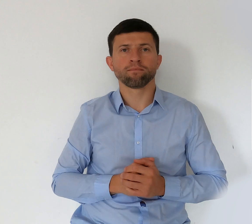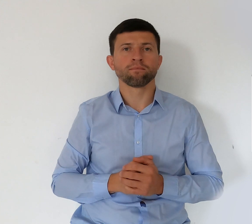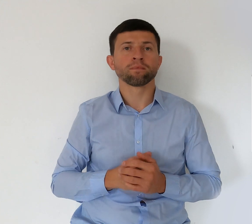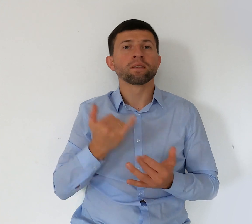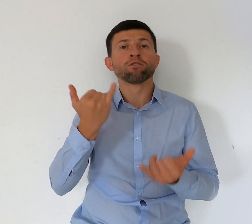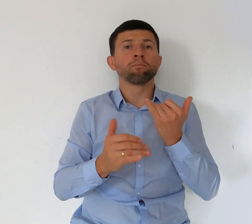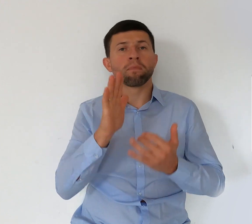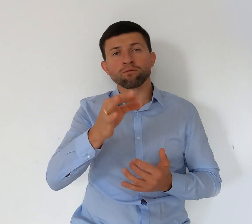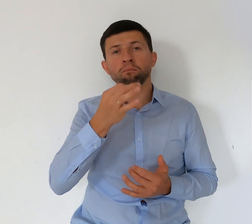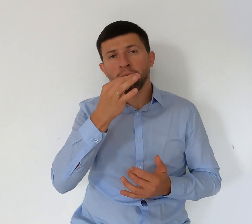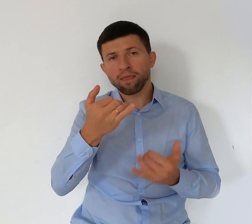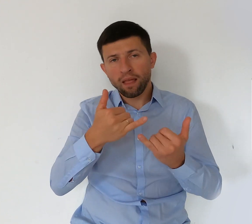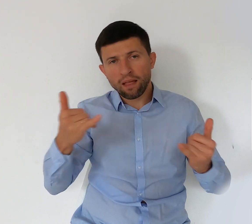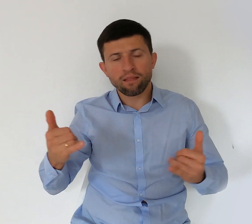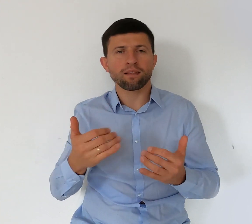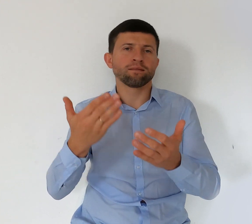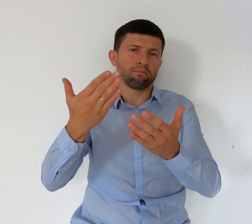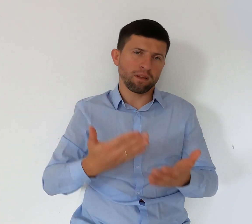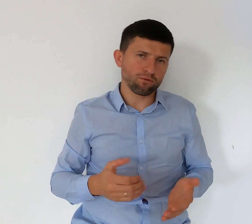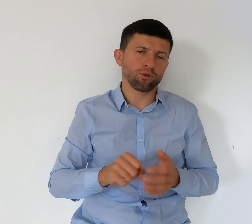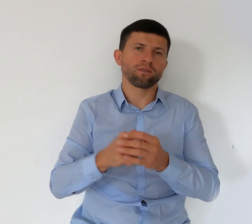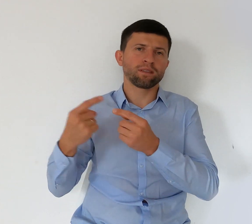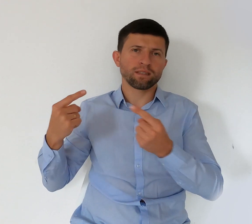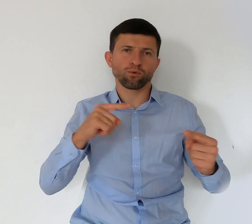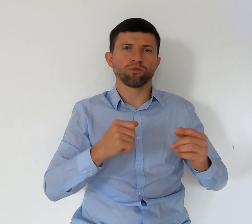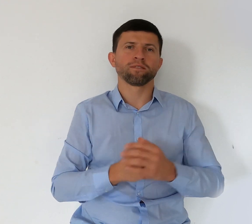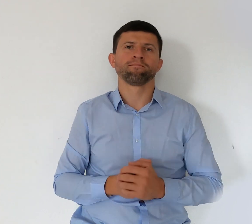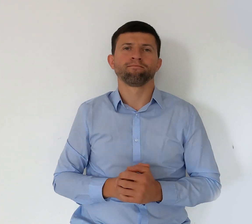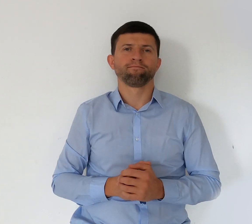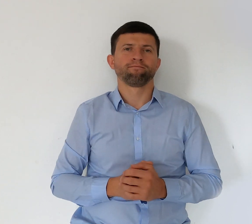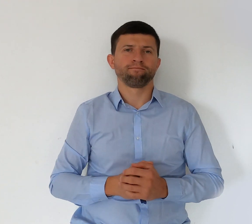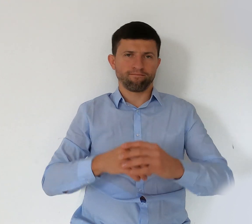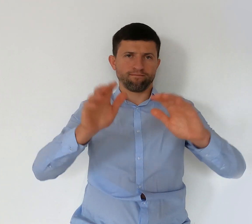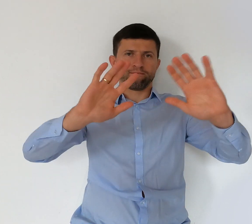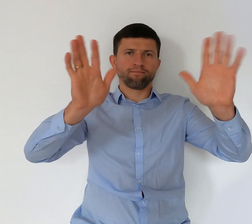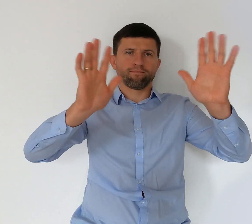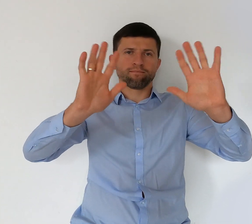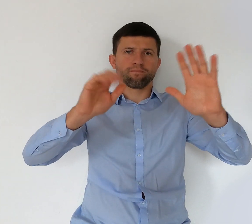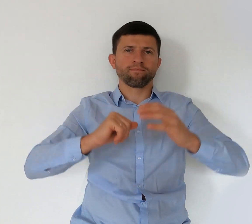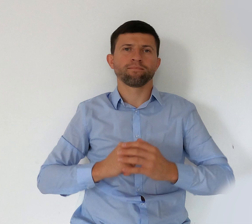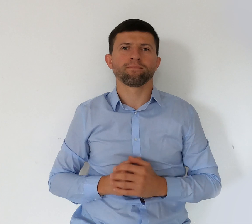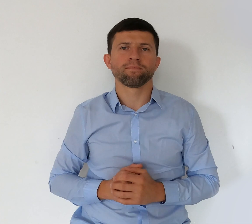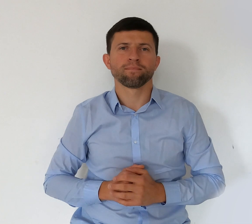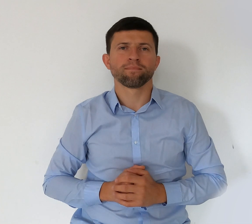Jeśli macie jakieś pytania, zapraszamy. Cześć